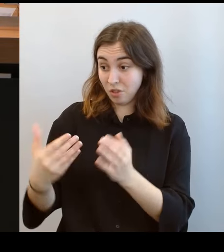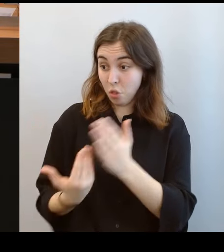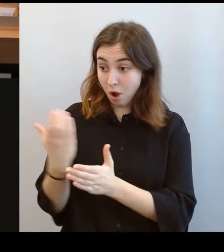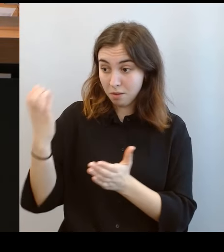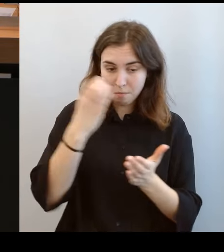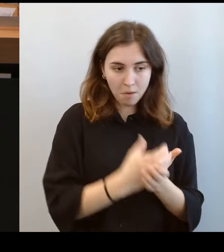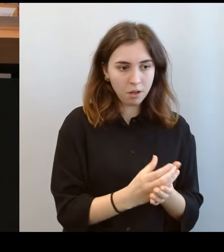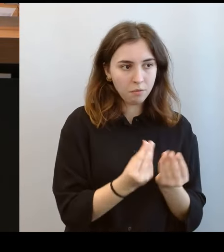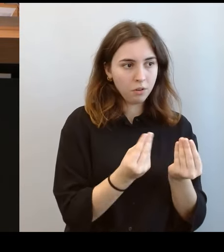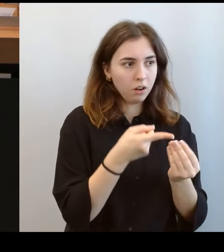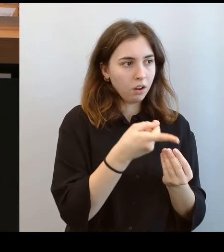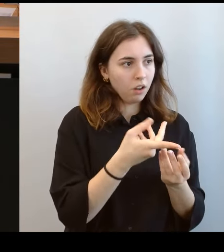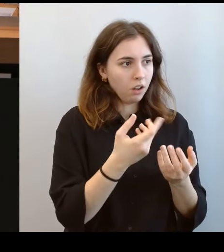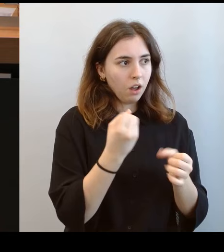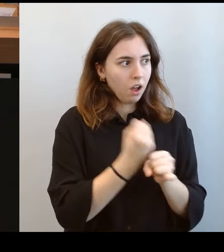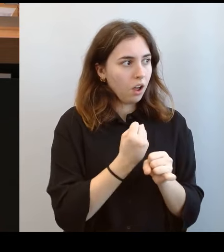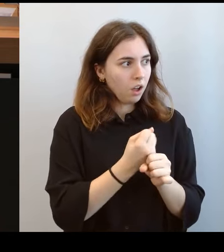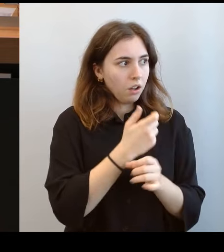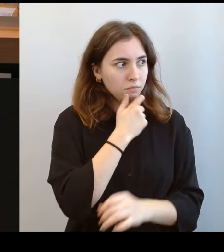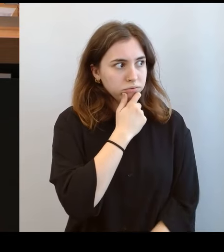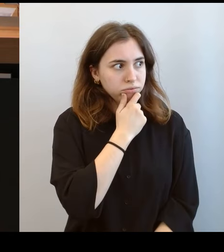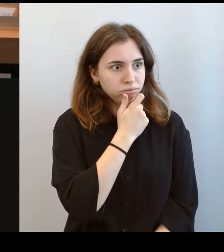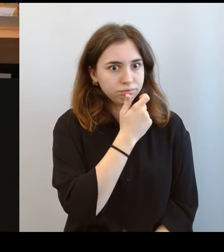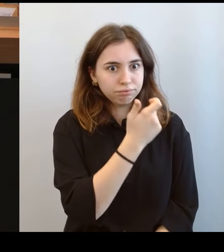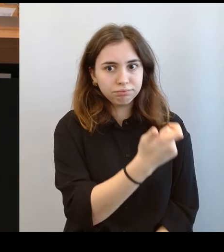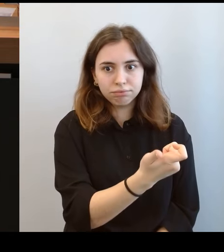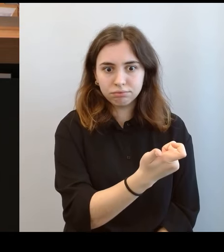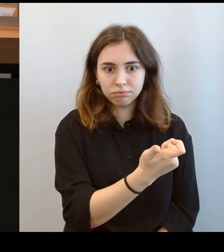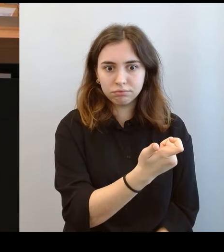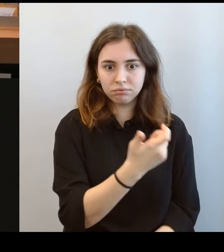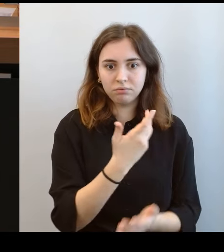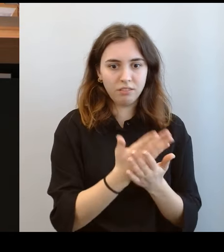sie relativ schnell wieder. Und wir brauchen also dringend eine Fachkräftestrategie.